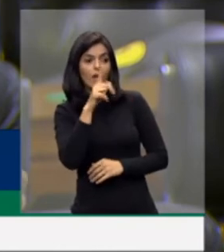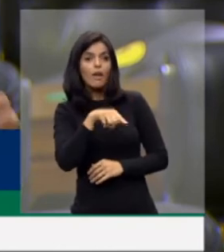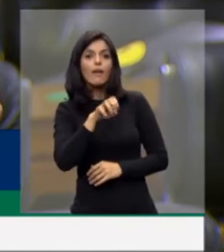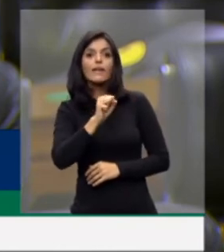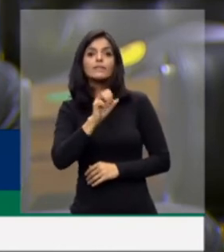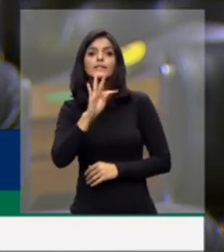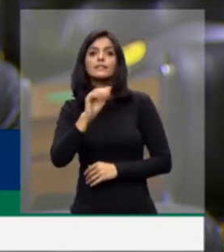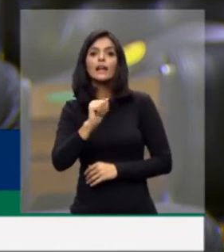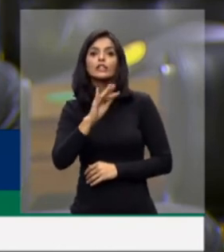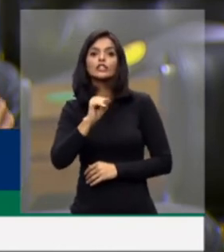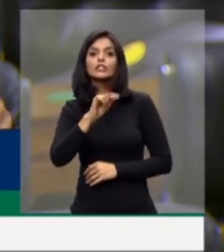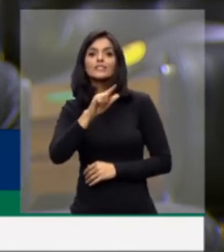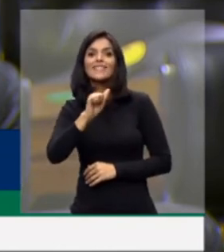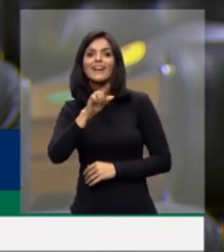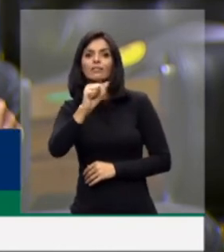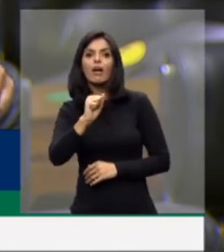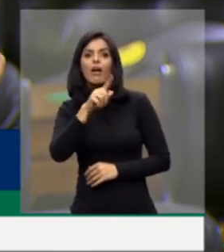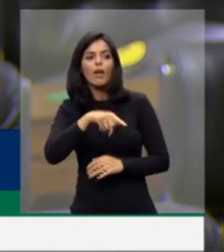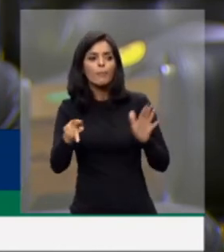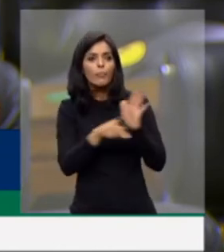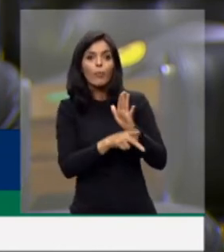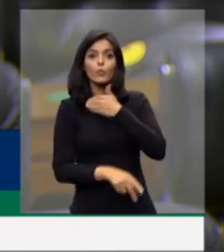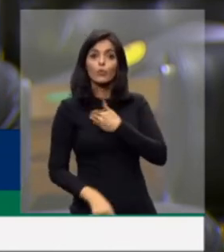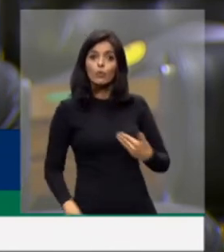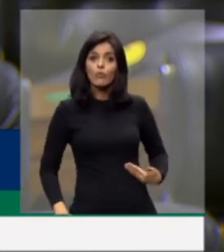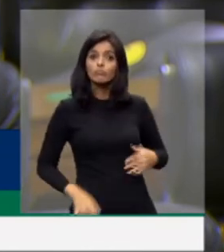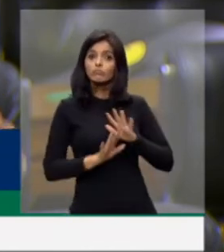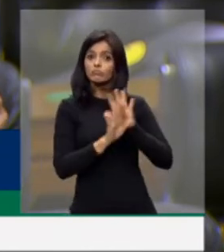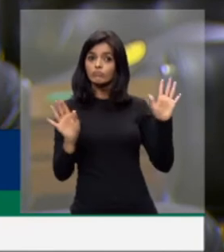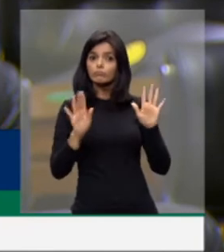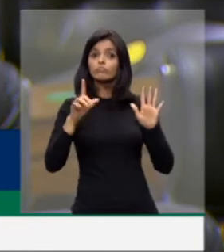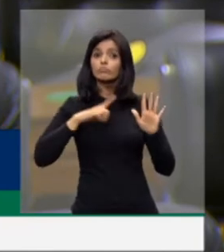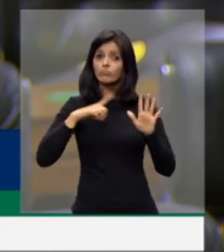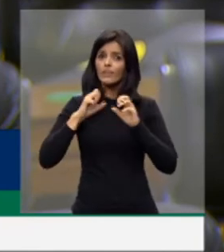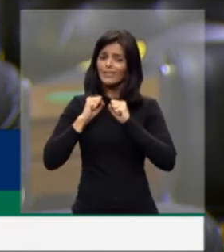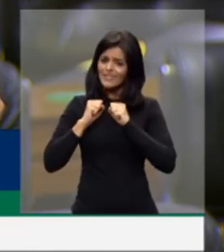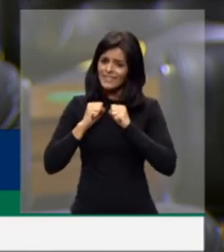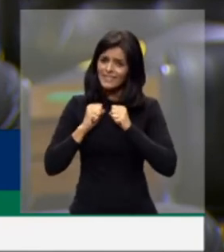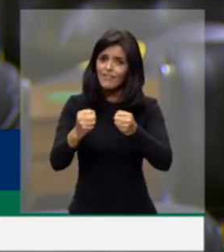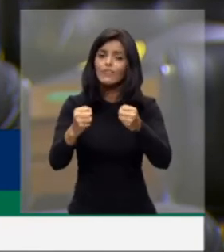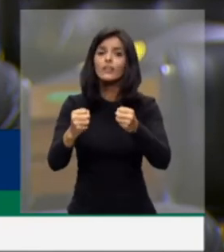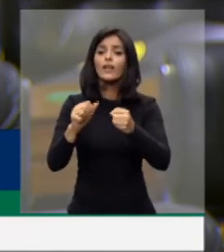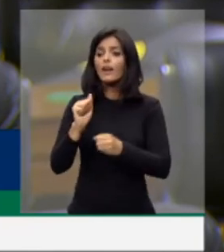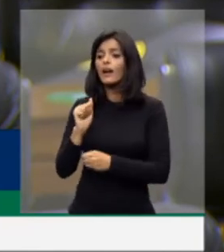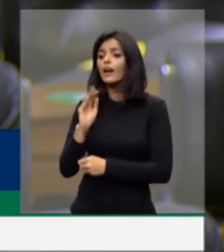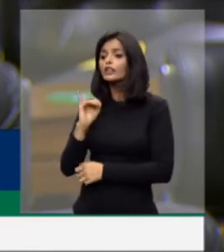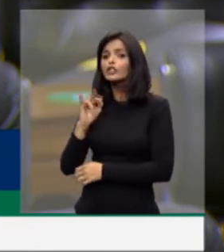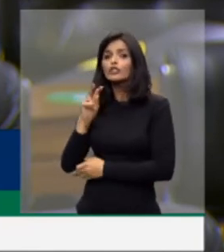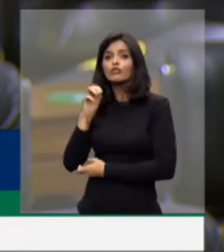ESTAMOS RECONHECENDO UM ... QUE ESTÁ SENDO STAT TIZZO ADA, A EMPRESA DE ECONOMIA MISTA, PARA DEMONSTRAR QUE NÓS TEMOS PRINCÍPIO